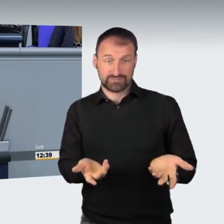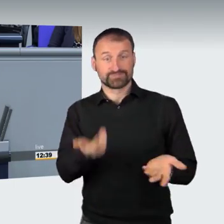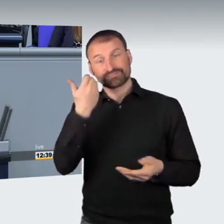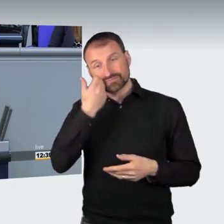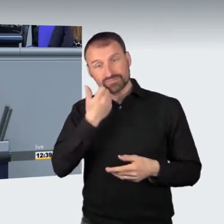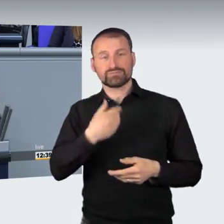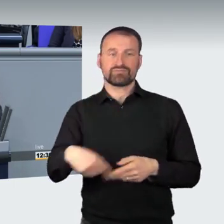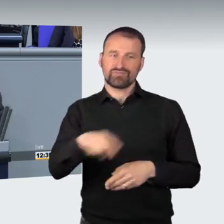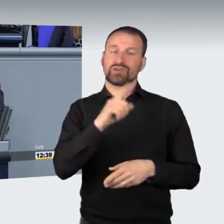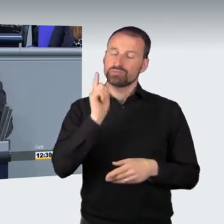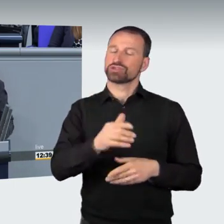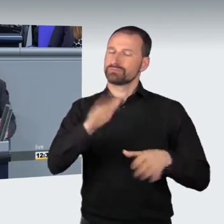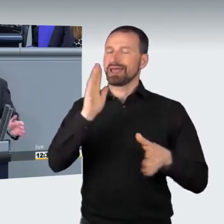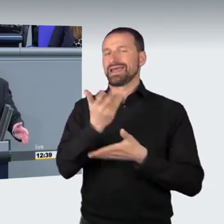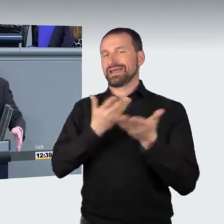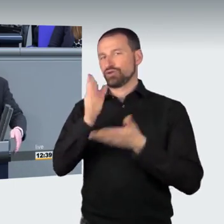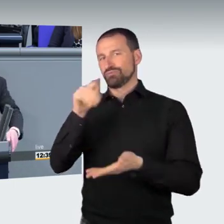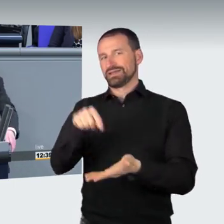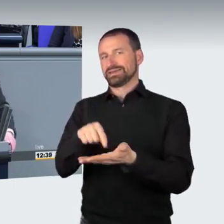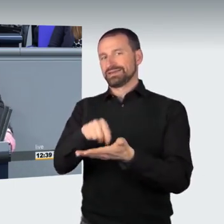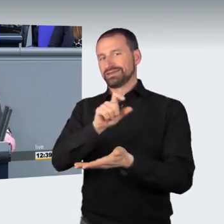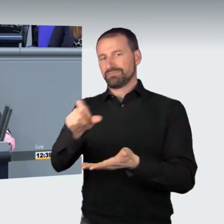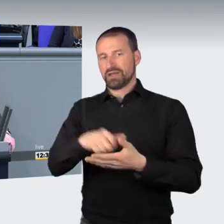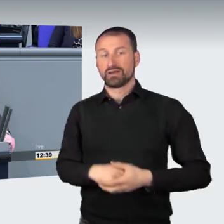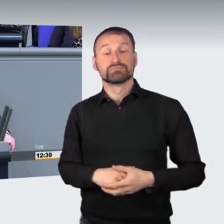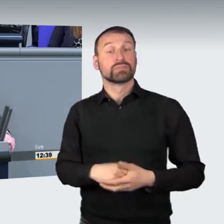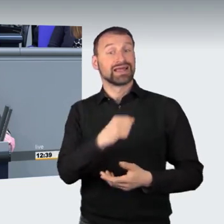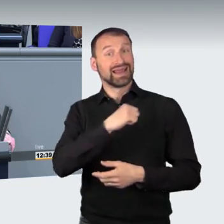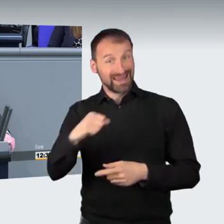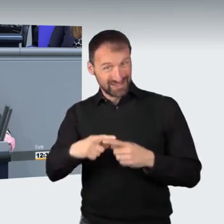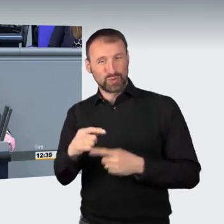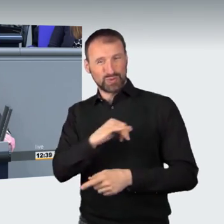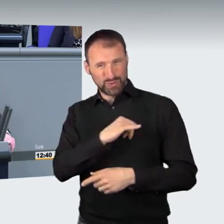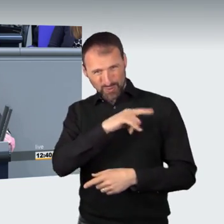zuletzt einmal mehr in Berlin. Eines der größten Bauvorhaben